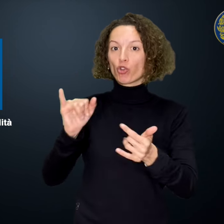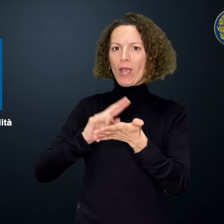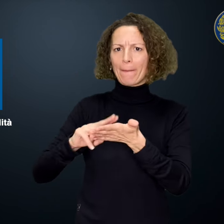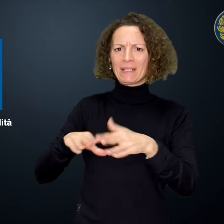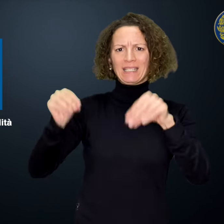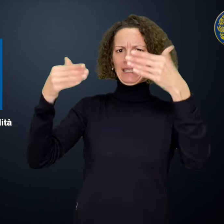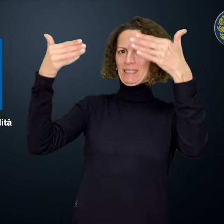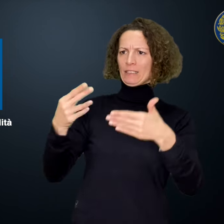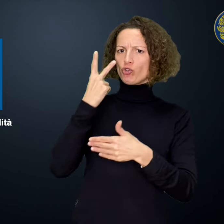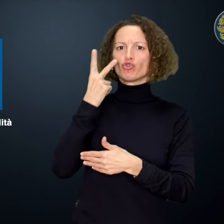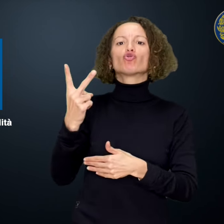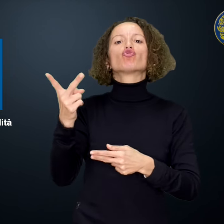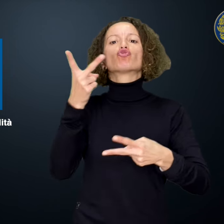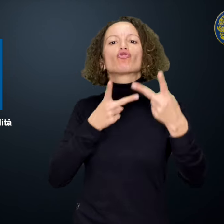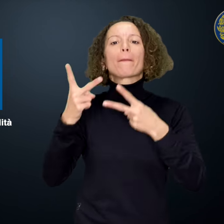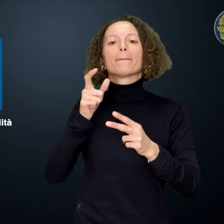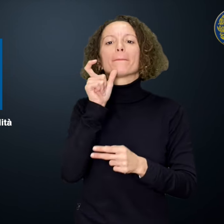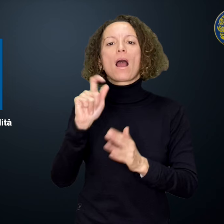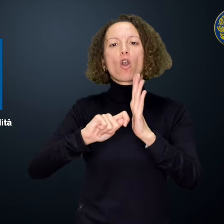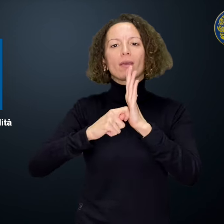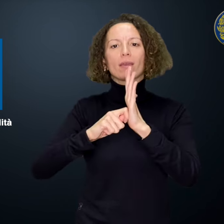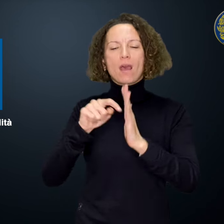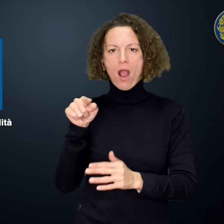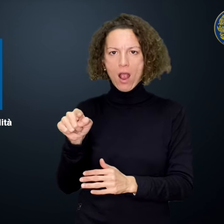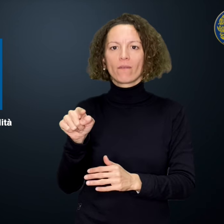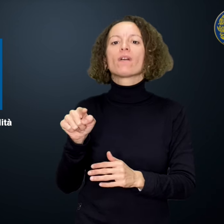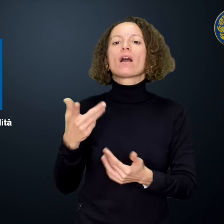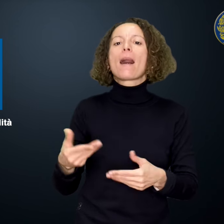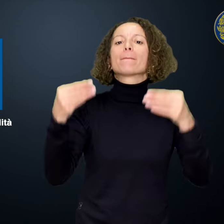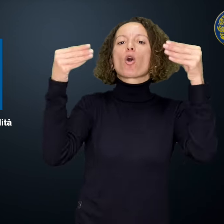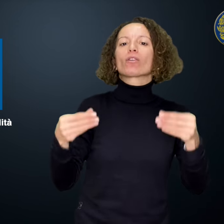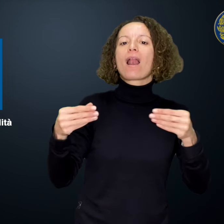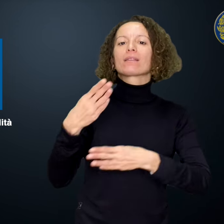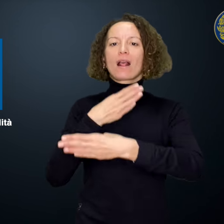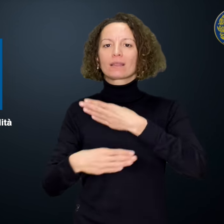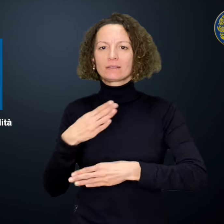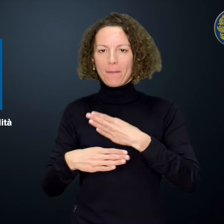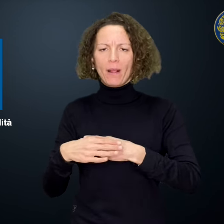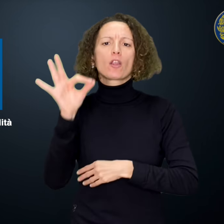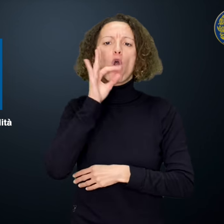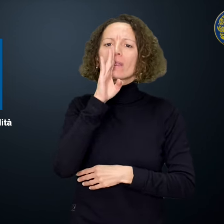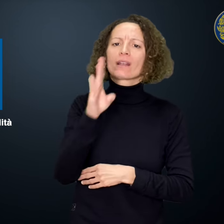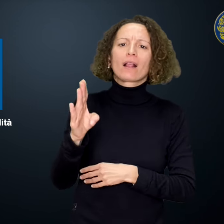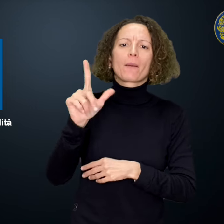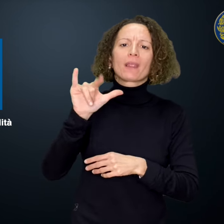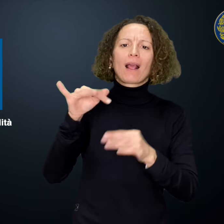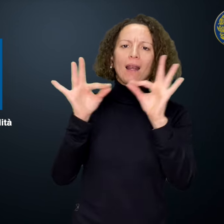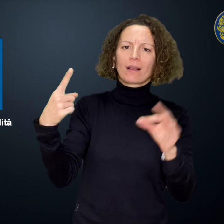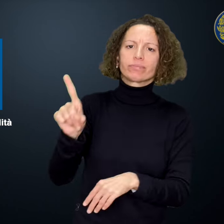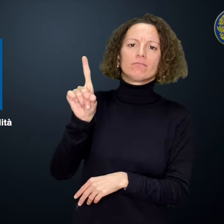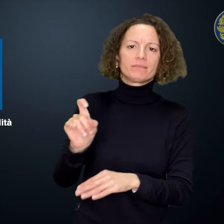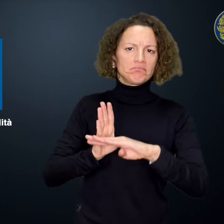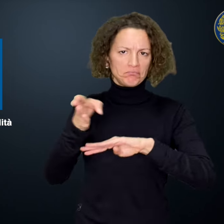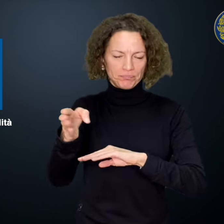Il Portale è accessibile dalla home page del sito dell'INPS cercando la parola chiave "Portale della Disabilità" oppure direttamente dal link,